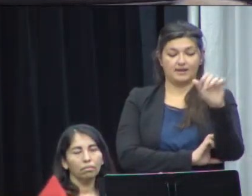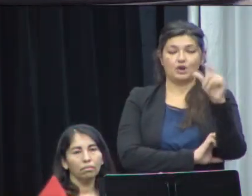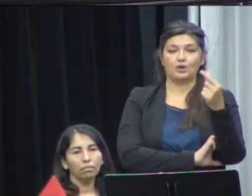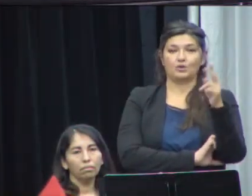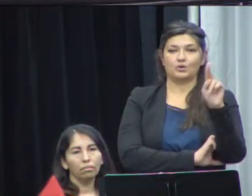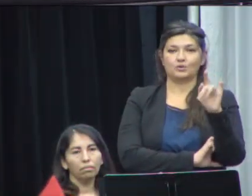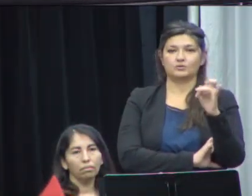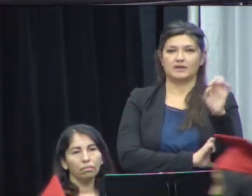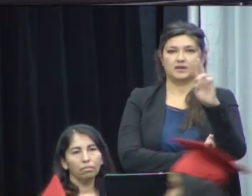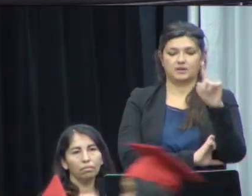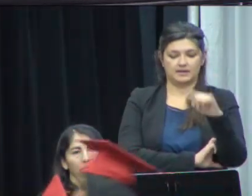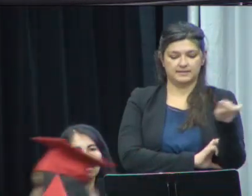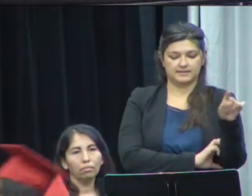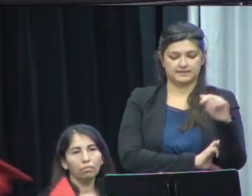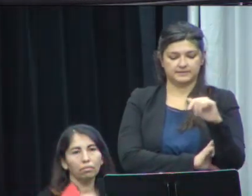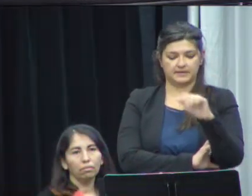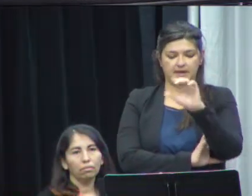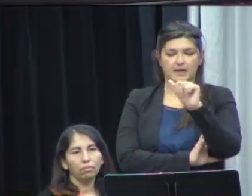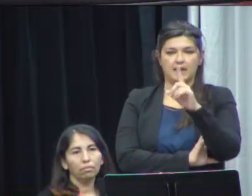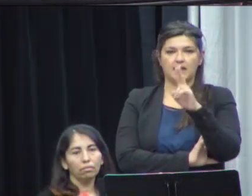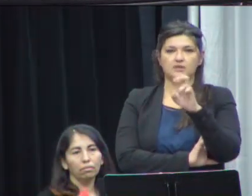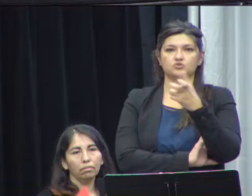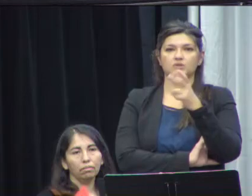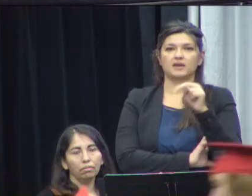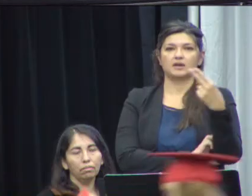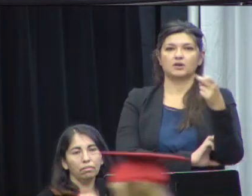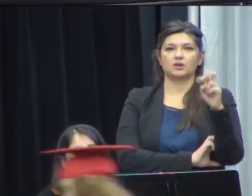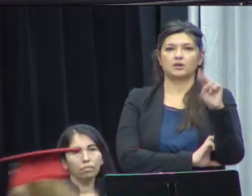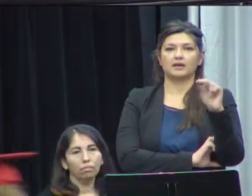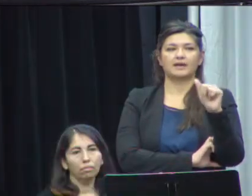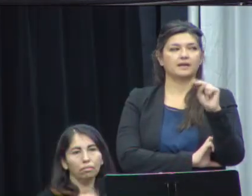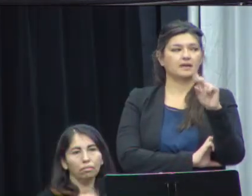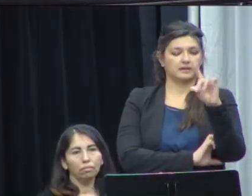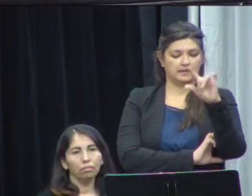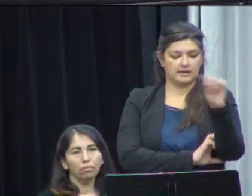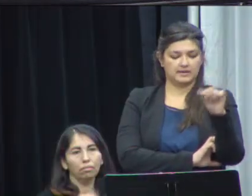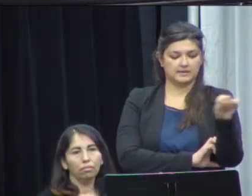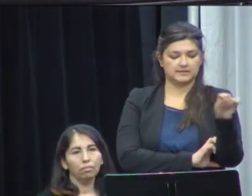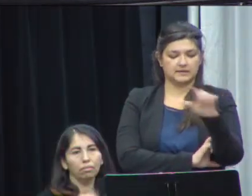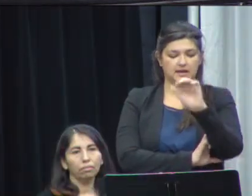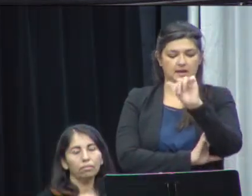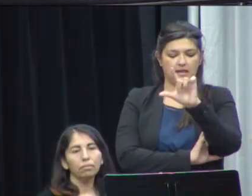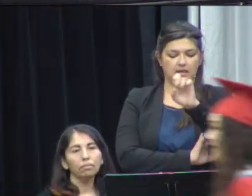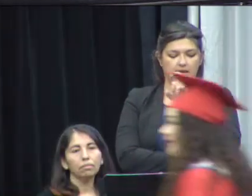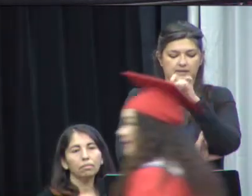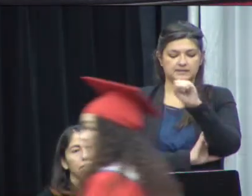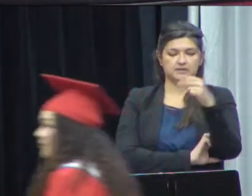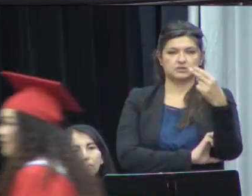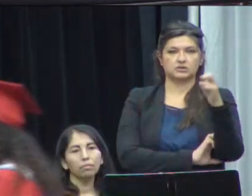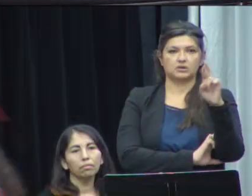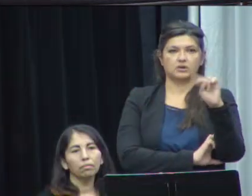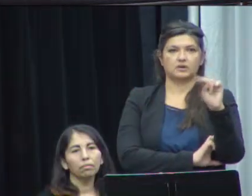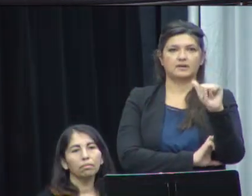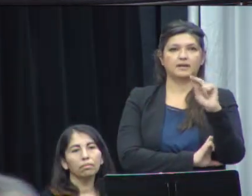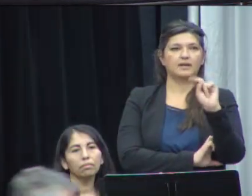Adrian Hernandez. (audience applauds) Alexis Hernandez. (audience applauds)